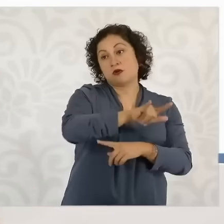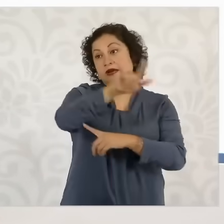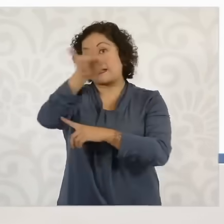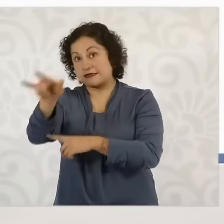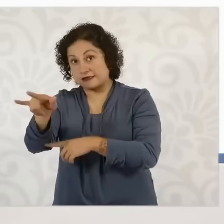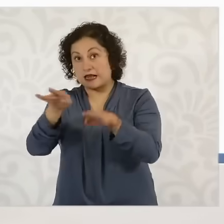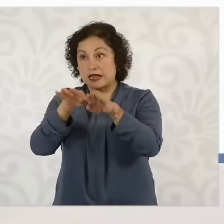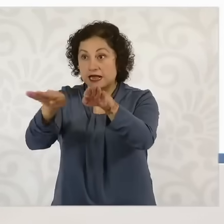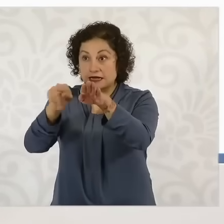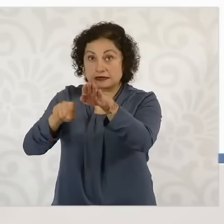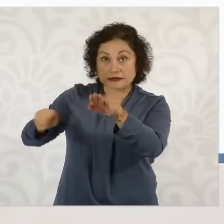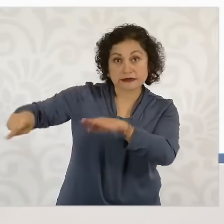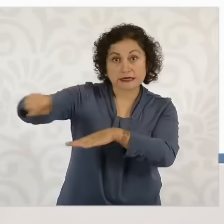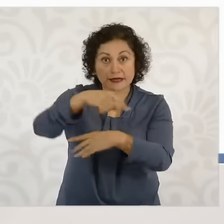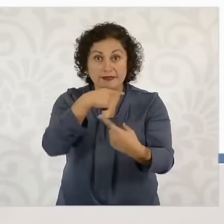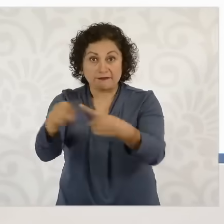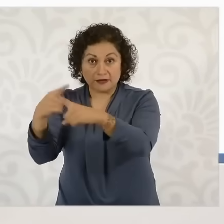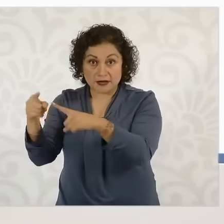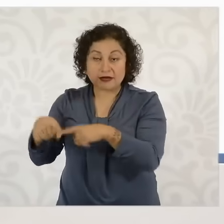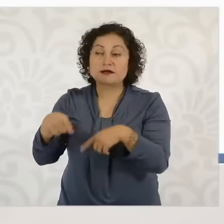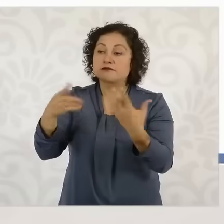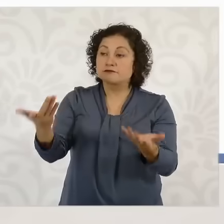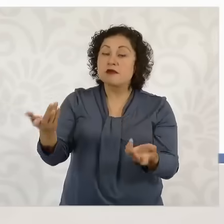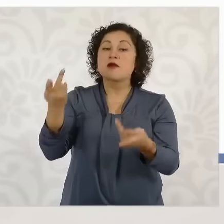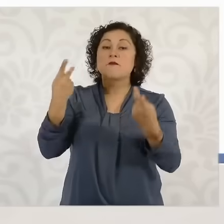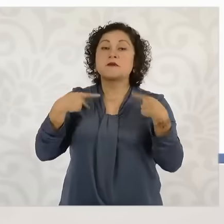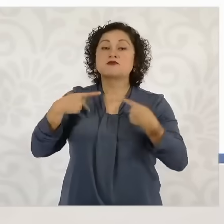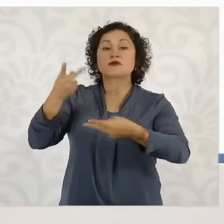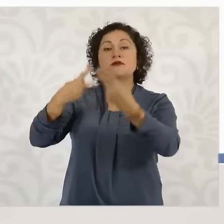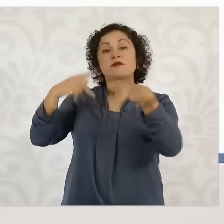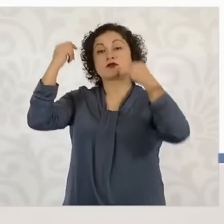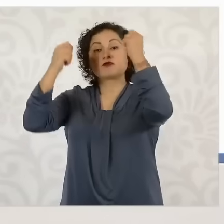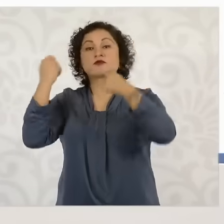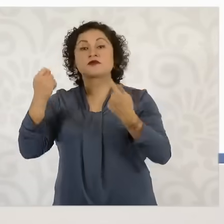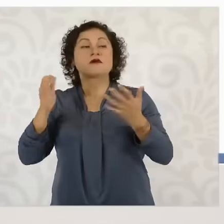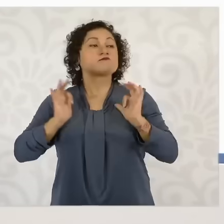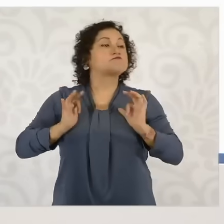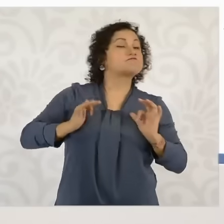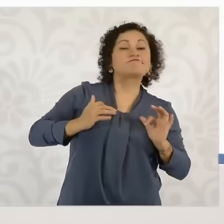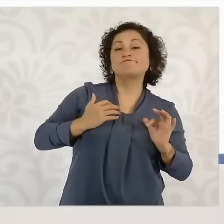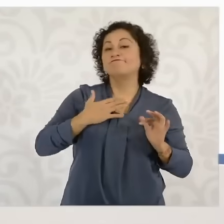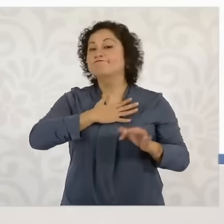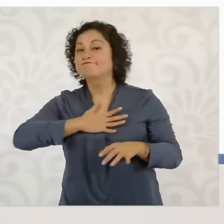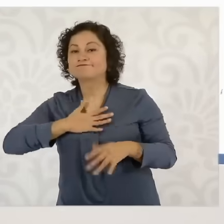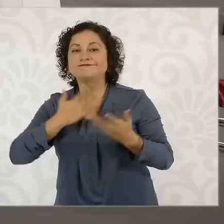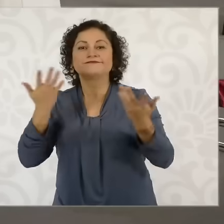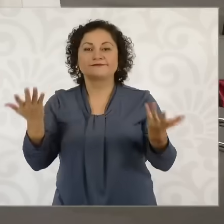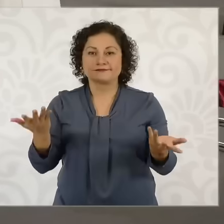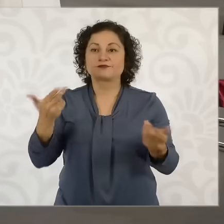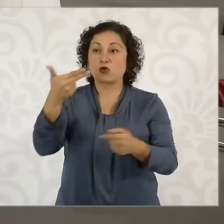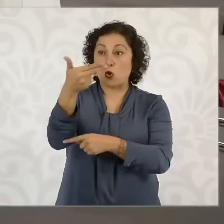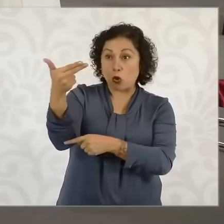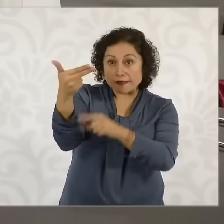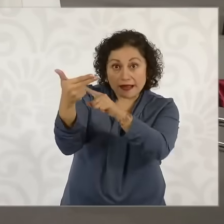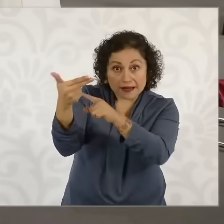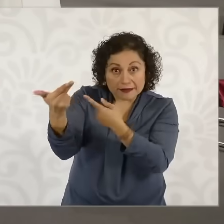y que disfrutan de las la oferta turística de esta región. ocupación hotelera, hay registros